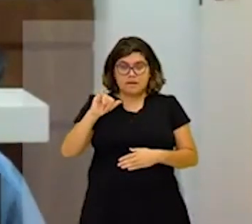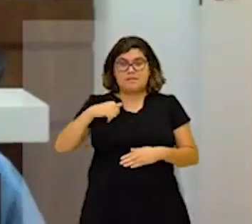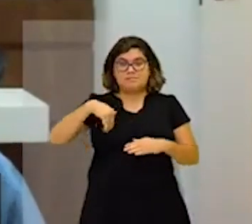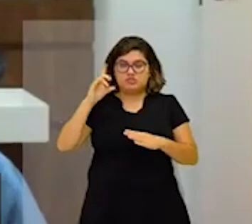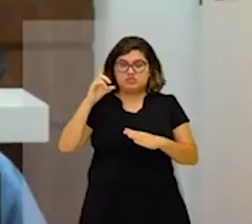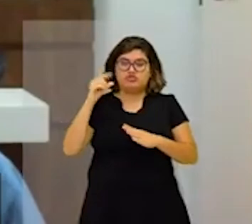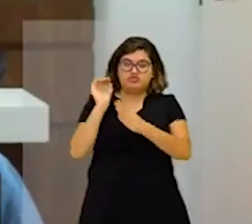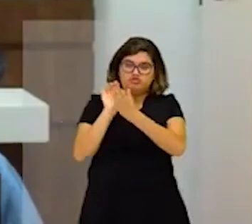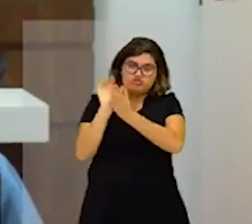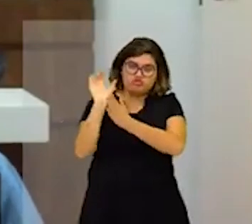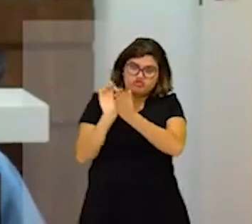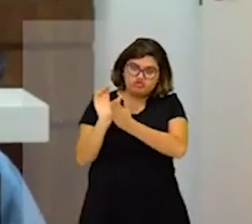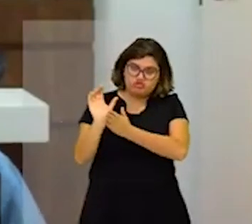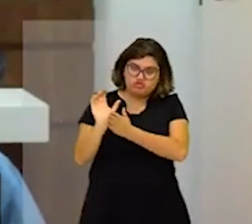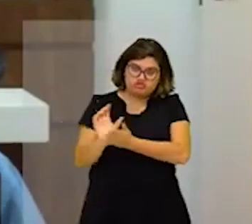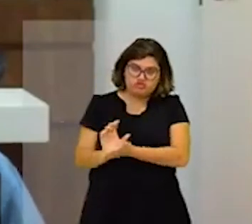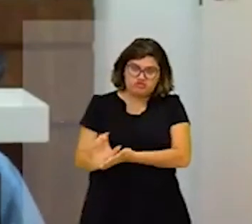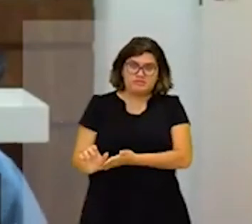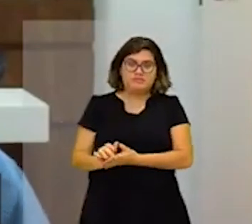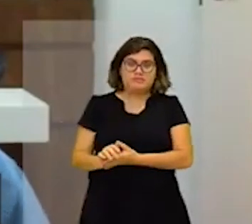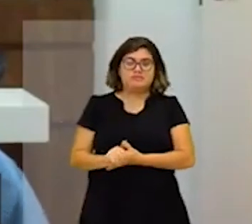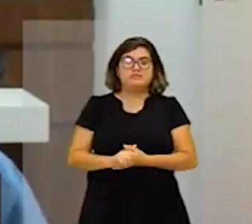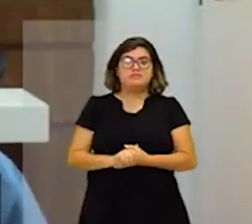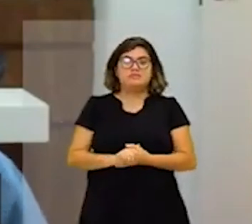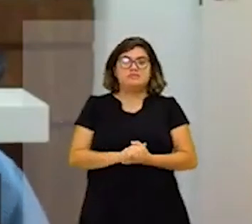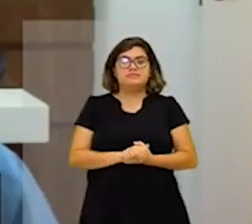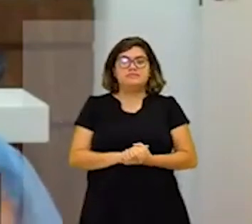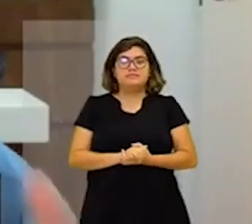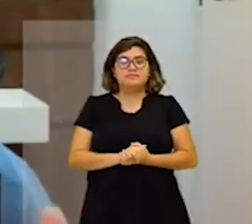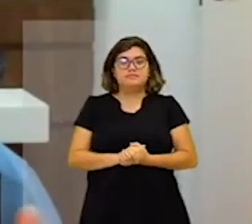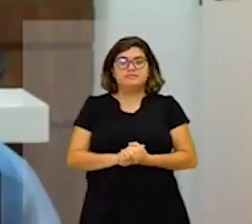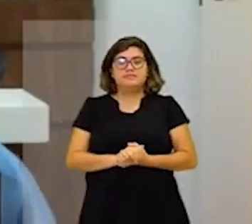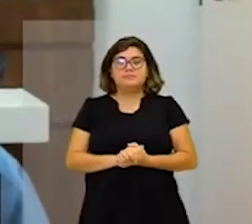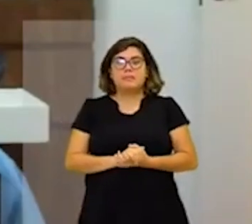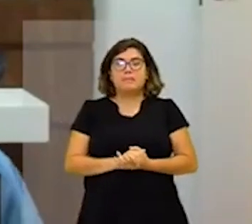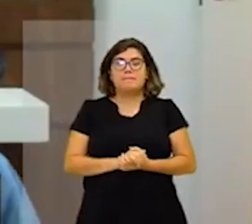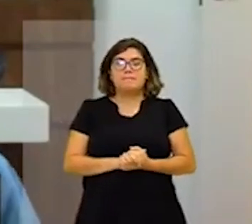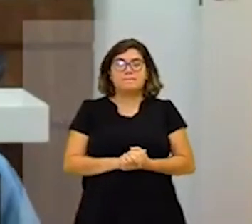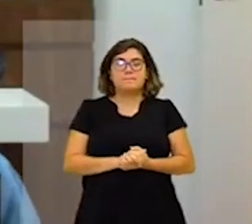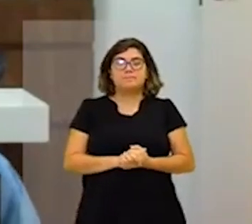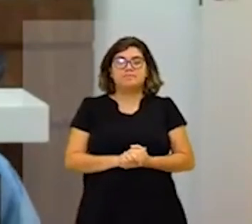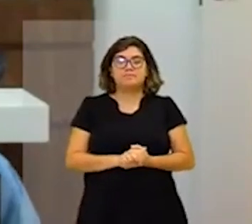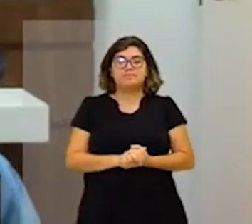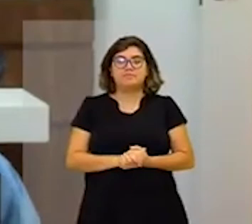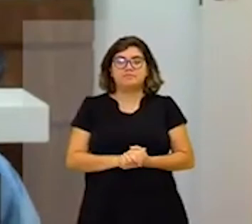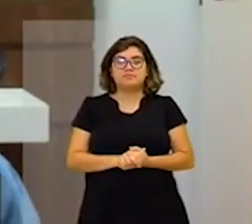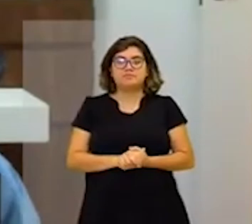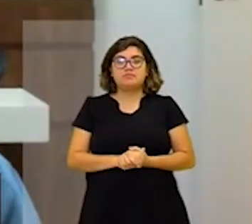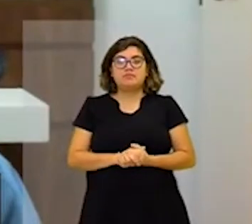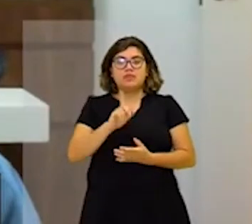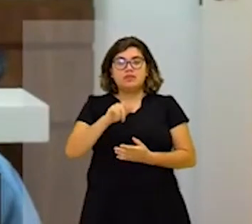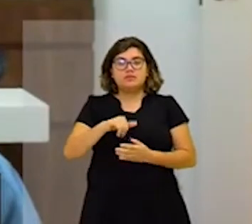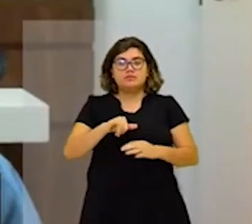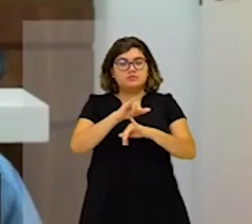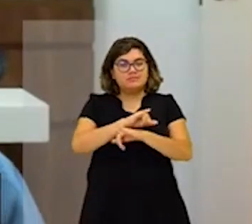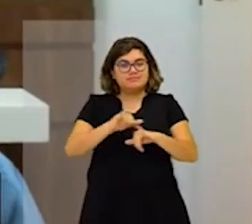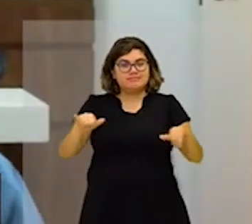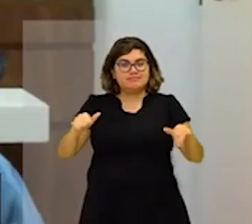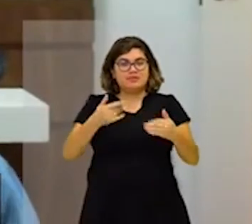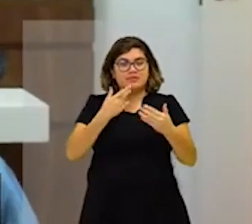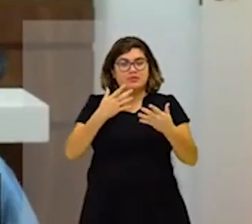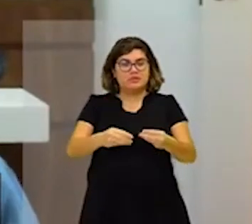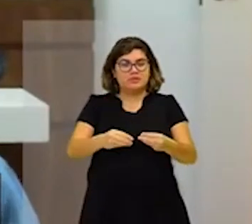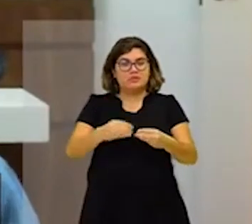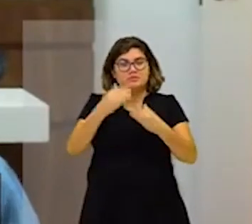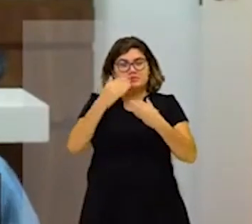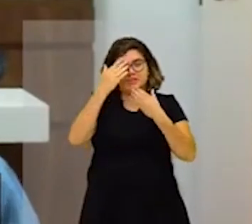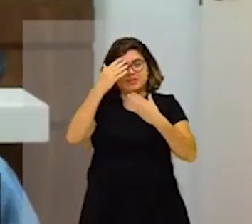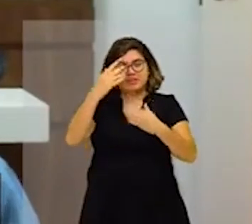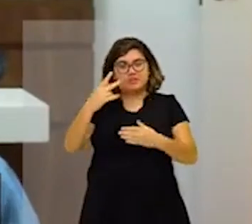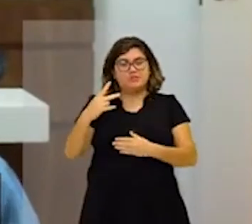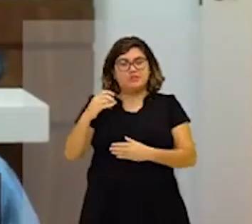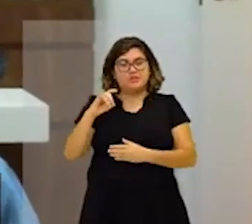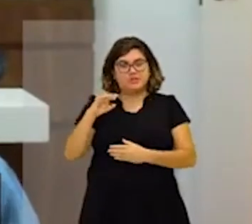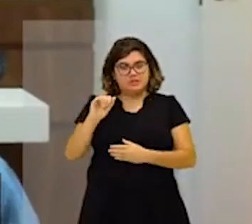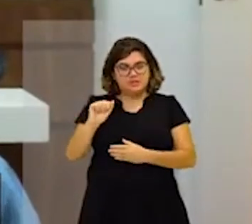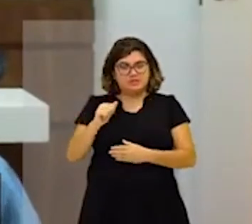a gente dou atenção Então essa é a mensagem obrigado Poliano está na hora agradeço muito